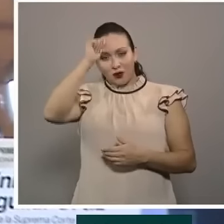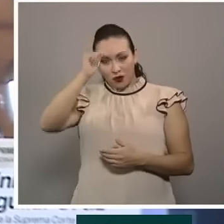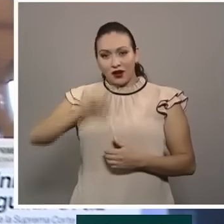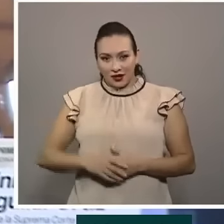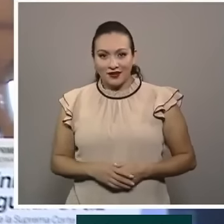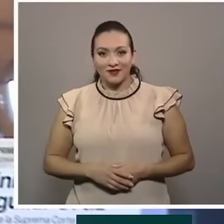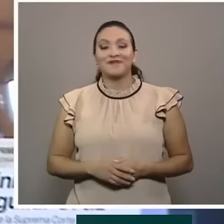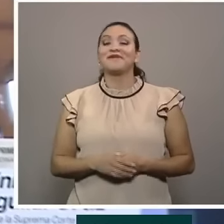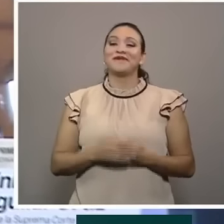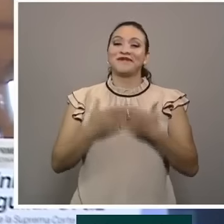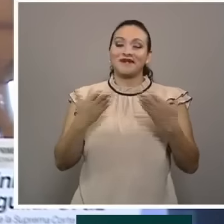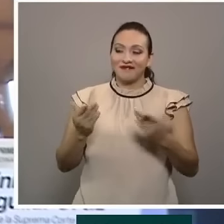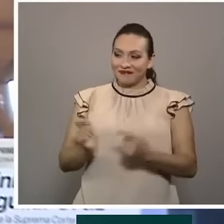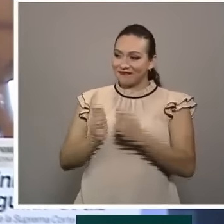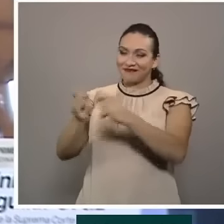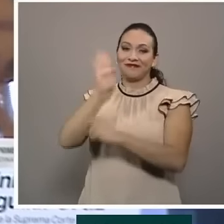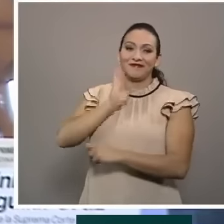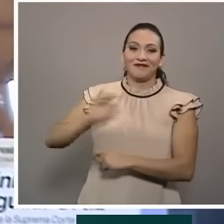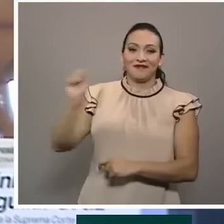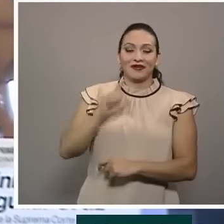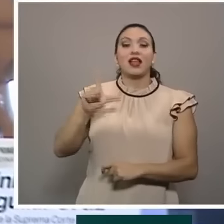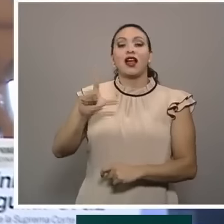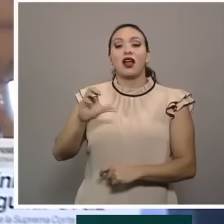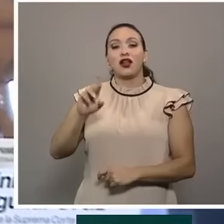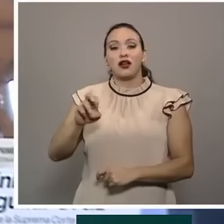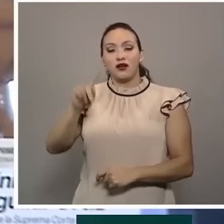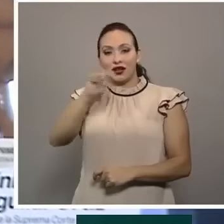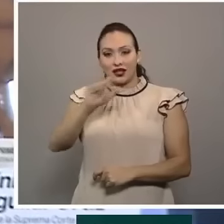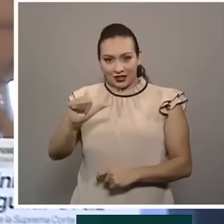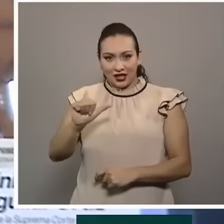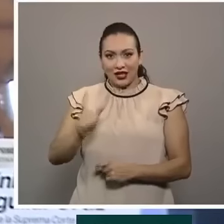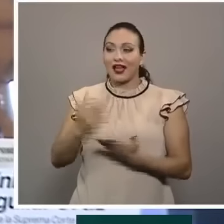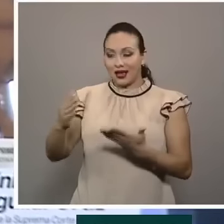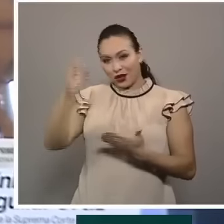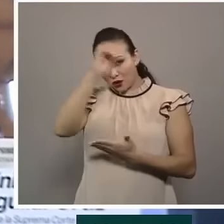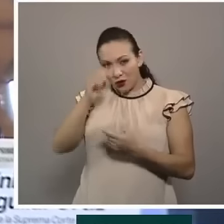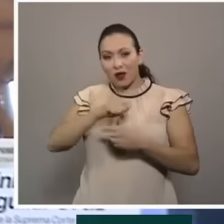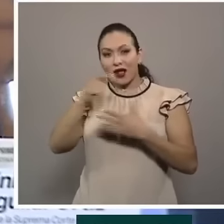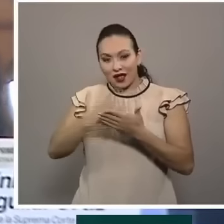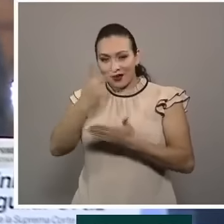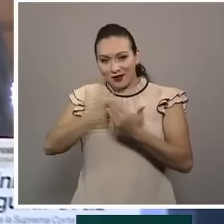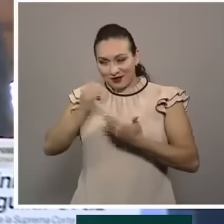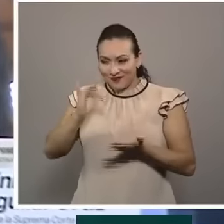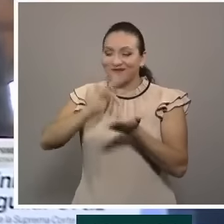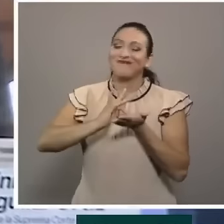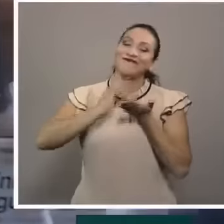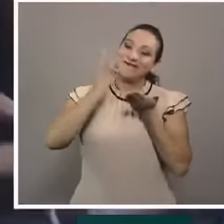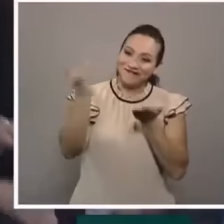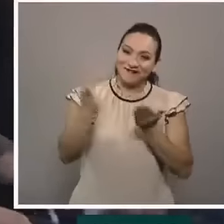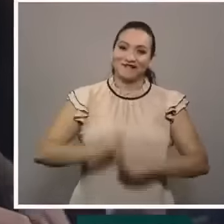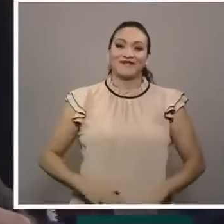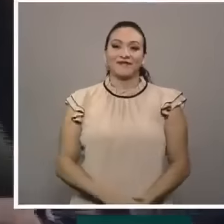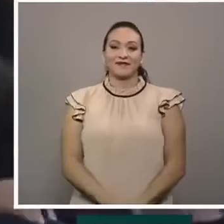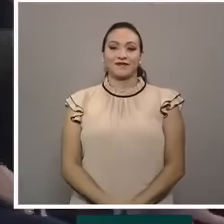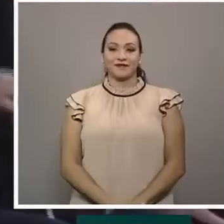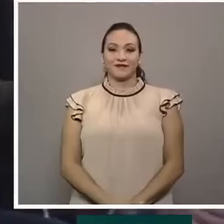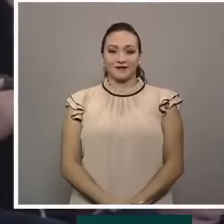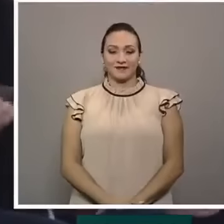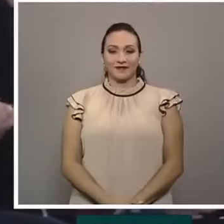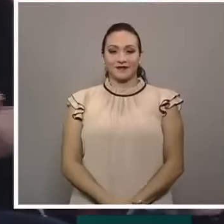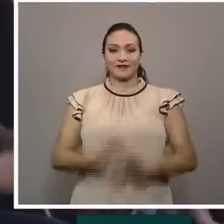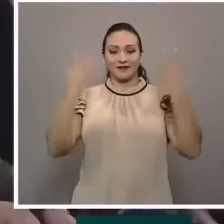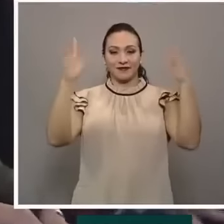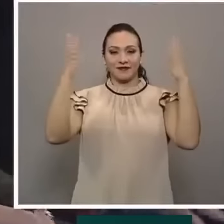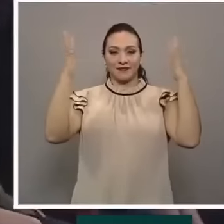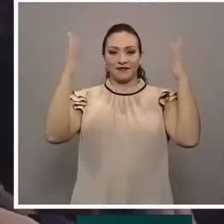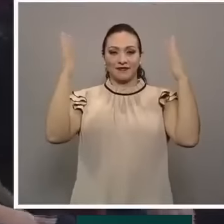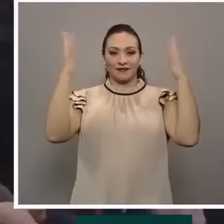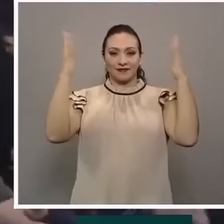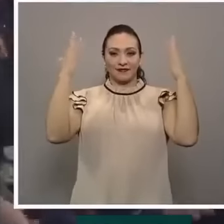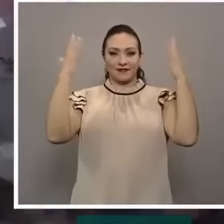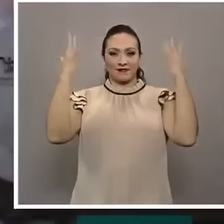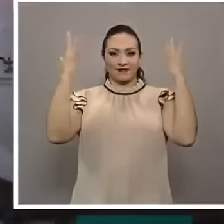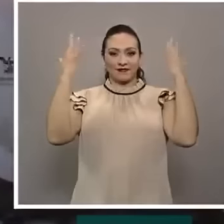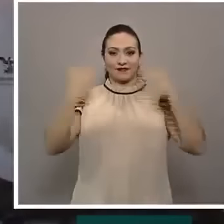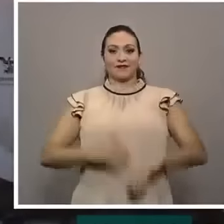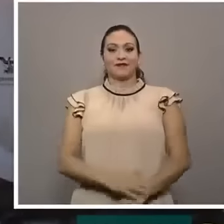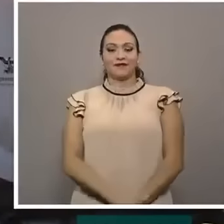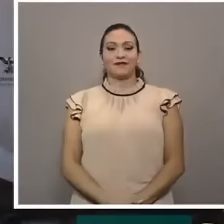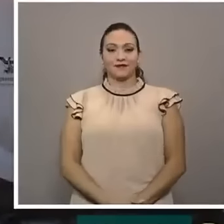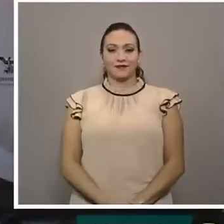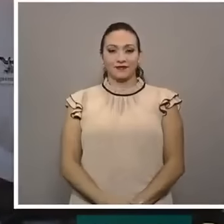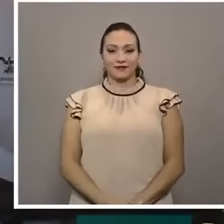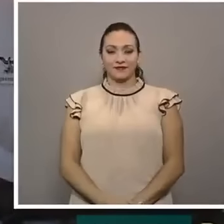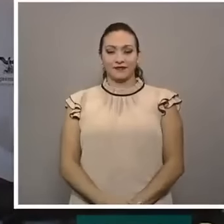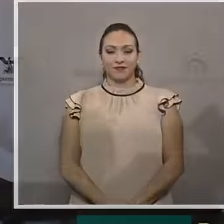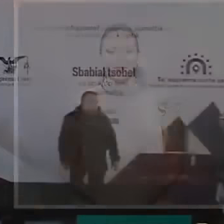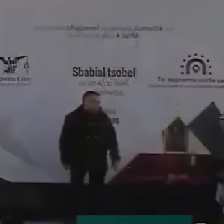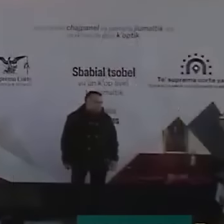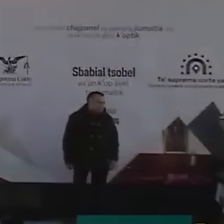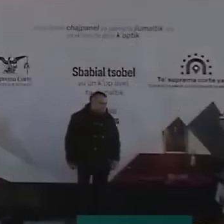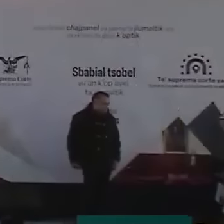la ministra Loreta y a la presidencia algunas observaciones del proyecto. Muchas gracias.